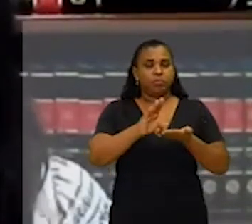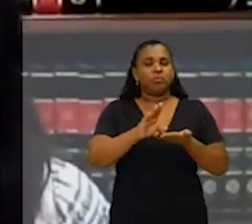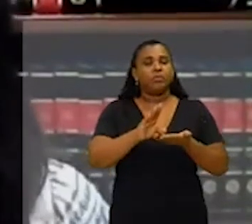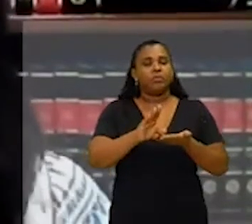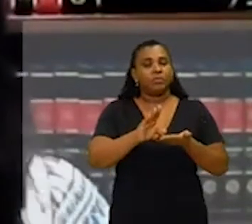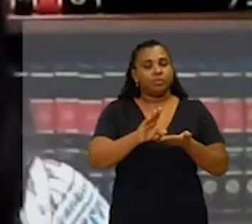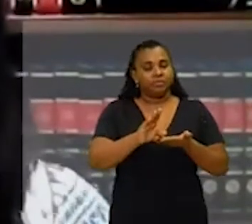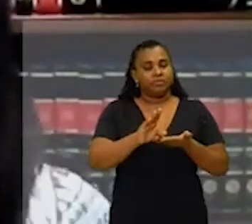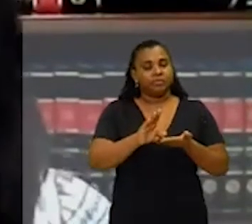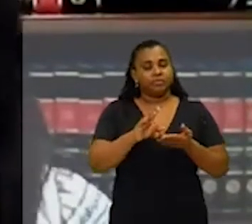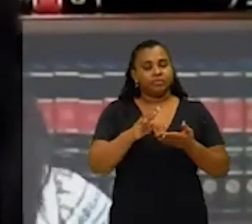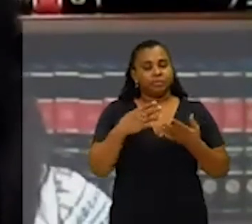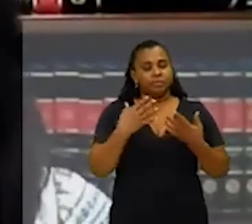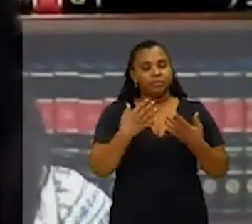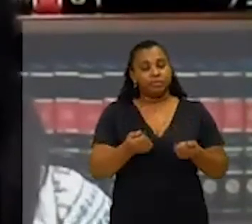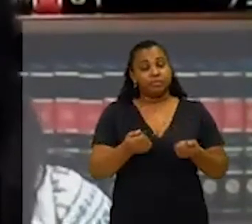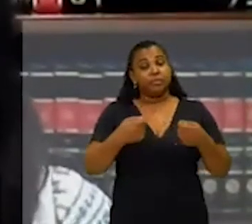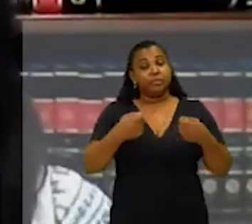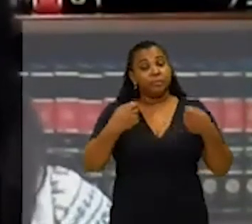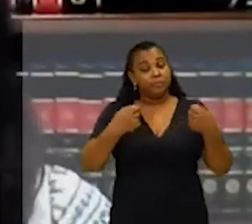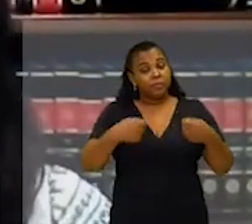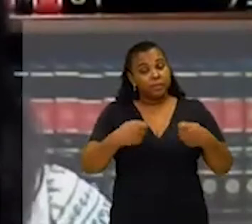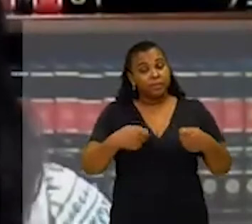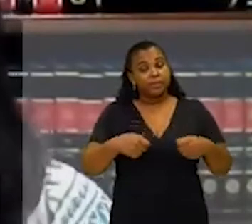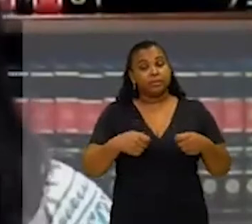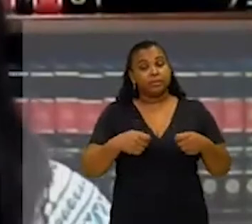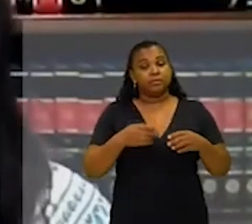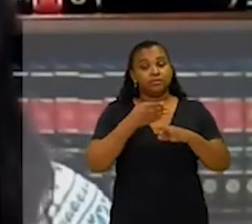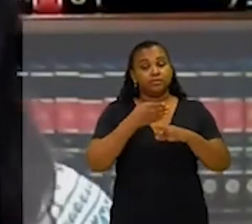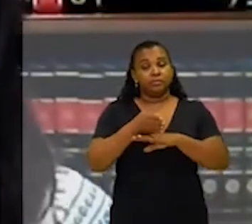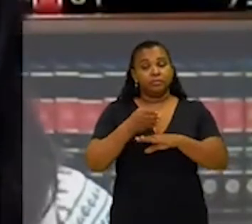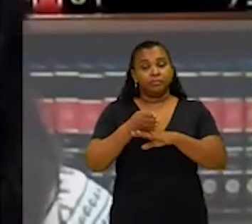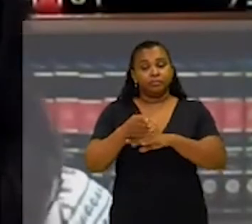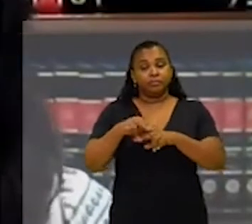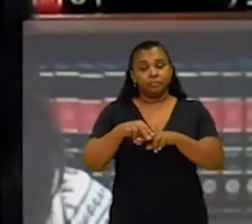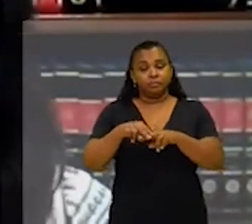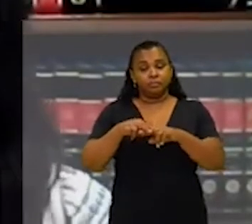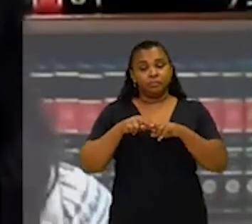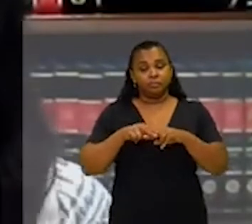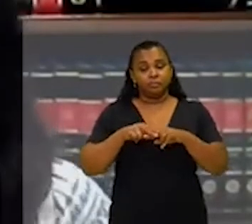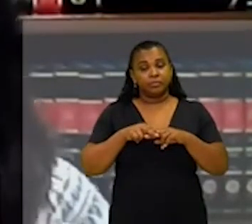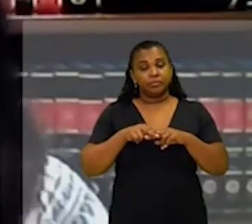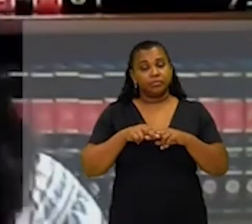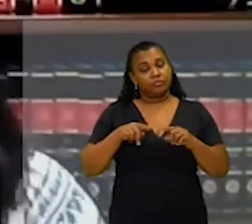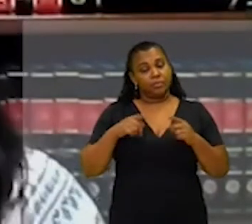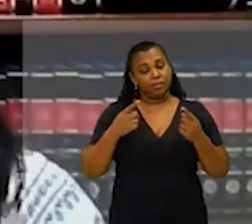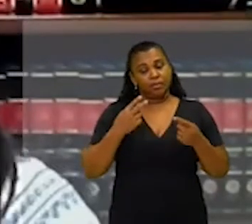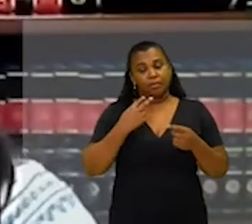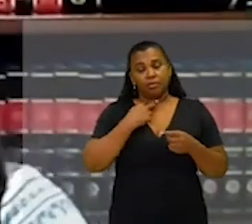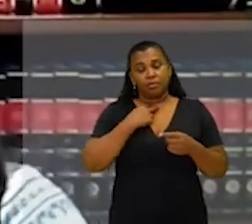que haja essa esse passar participação O que é vedado é o abuso e isso que temos em mente